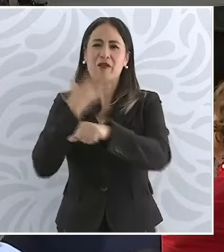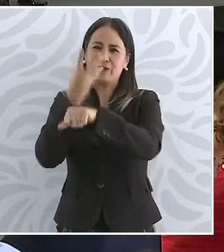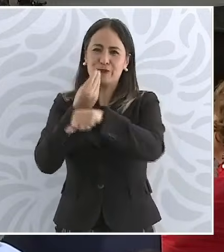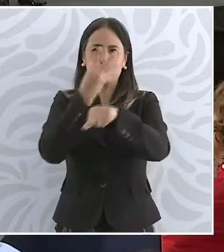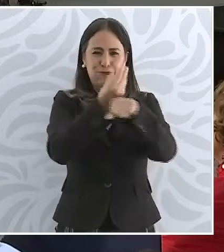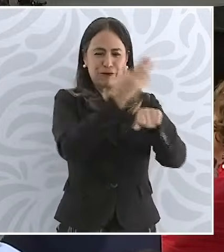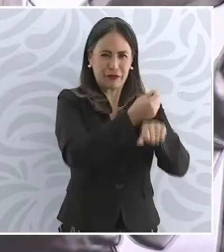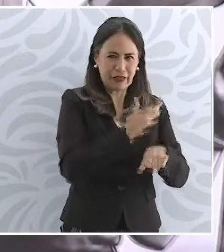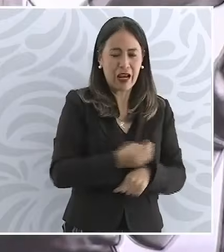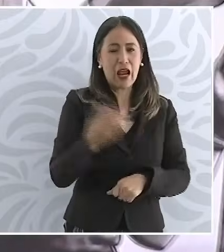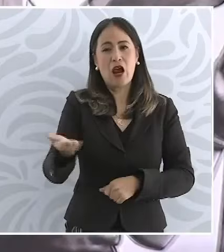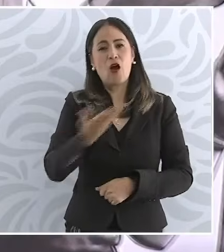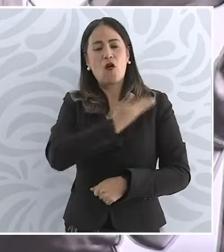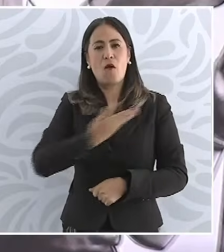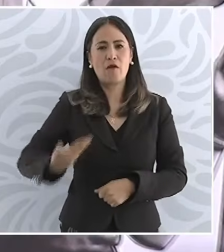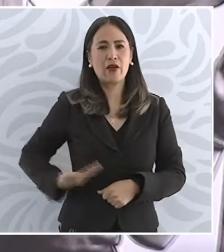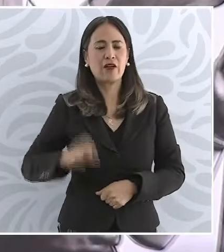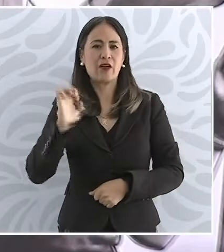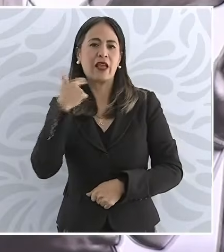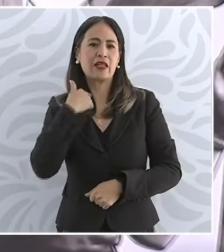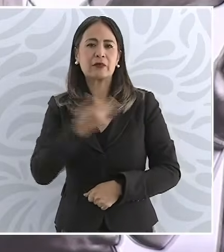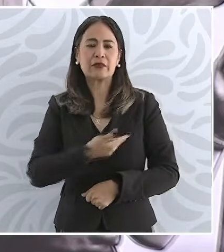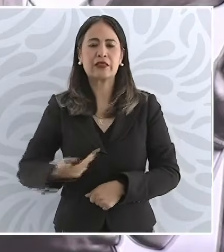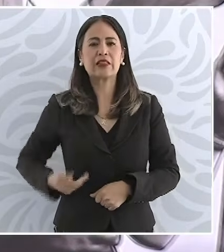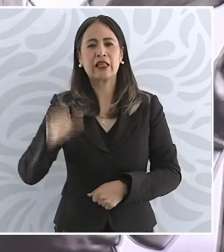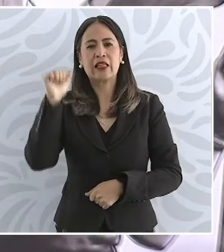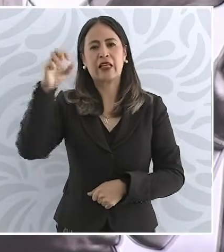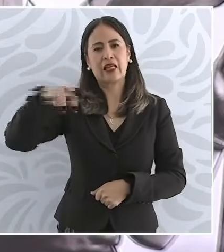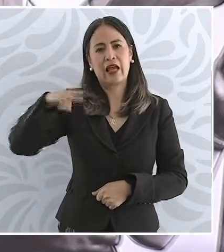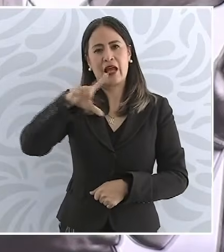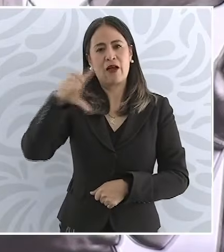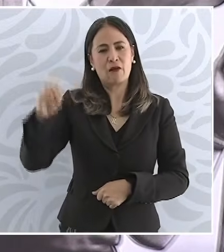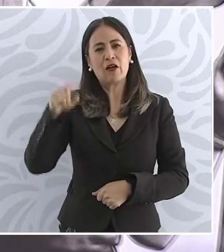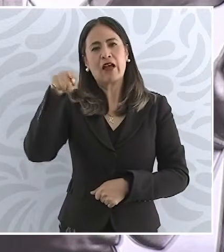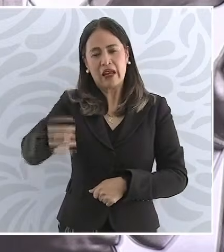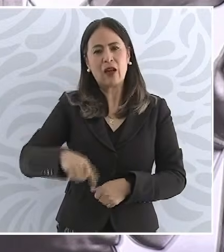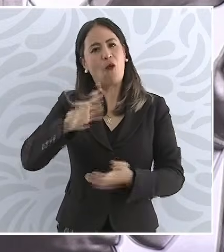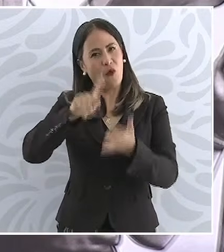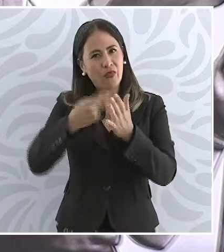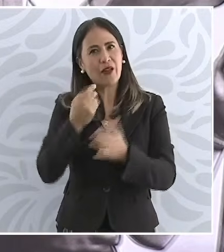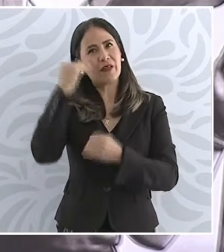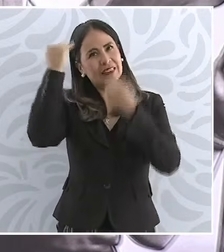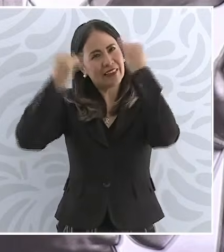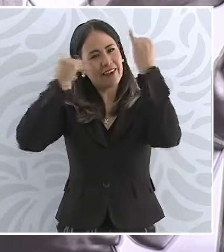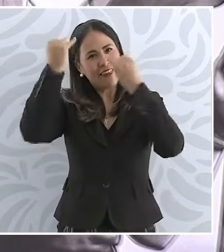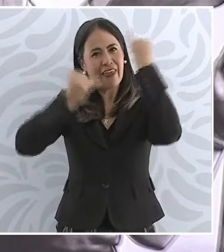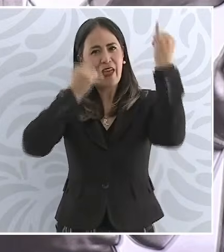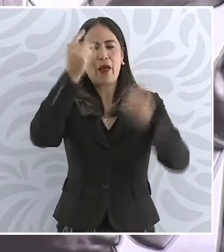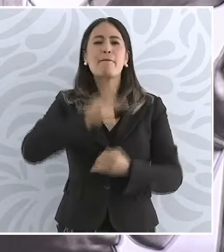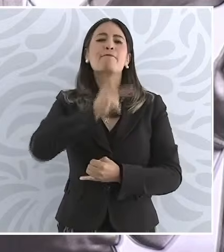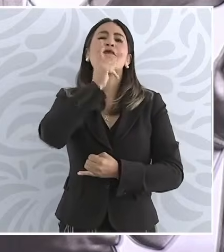Andrés Manuel López Obrador revivió los ideales de la expropiación petrolera instauró una política de